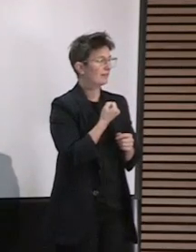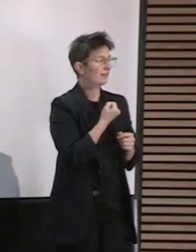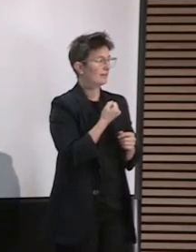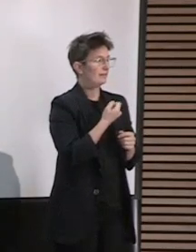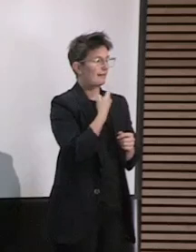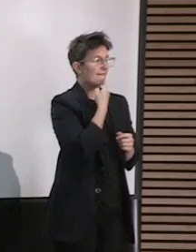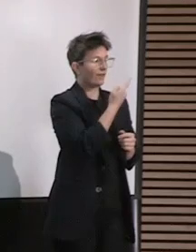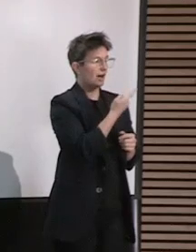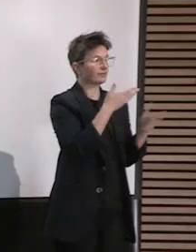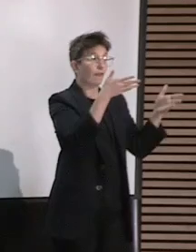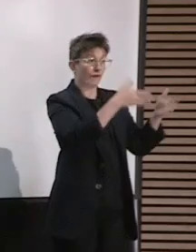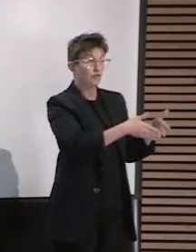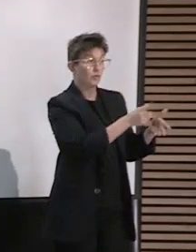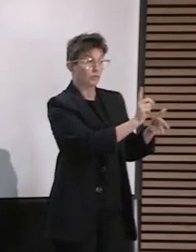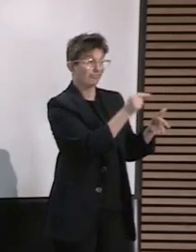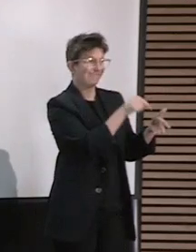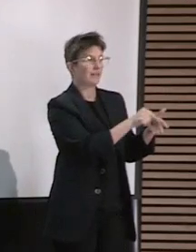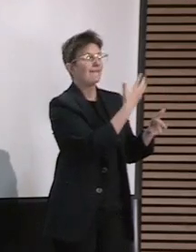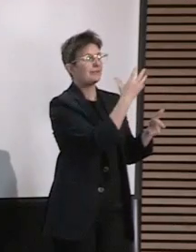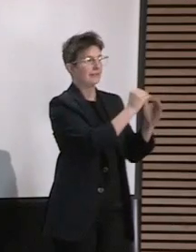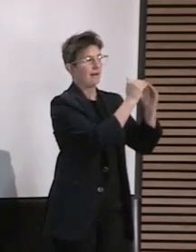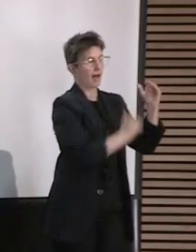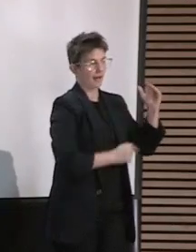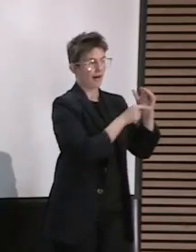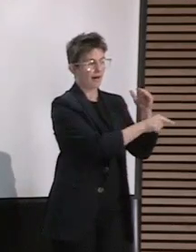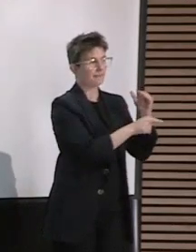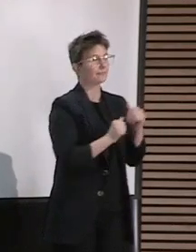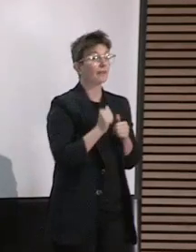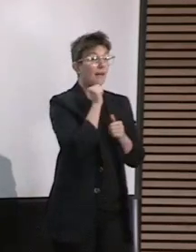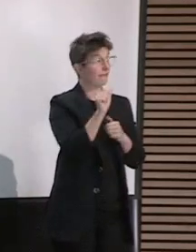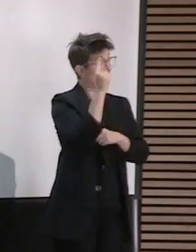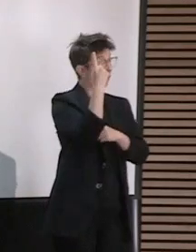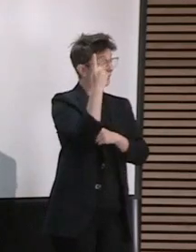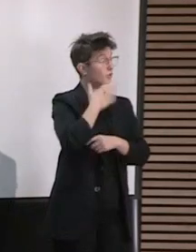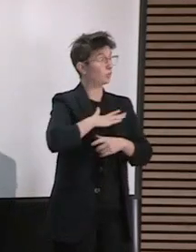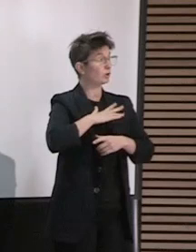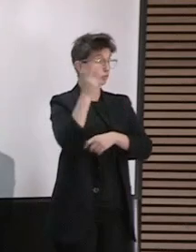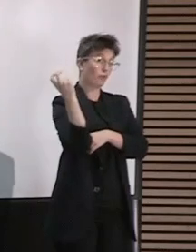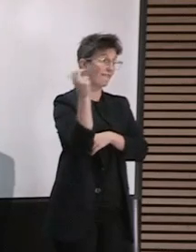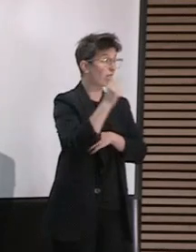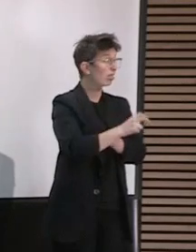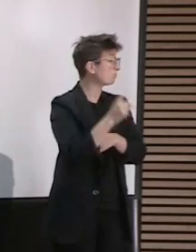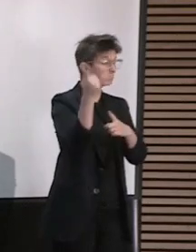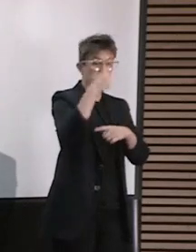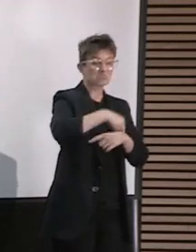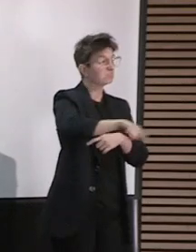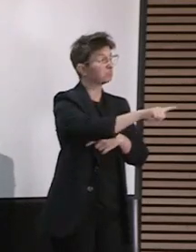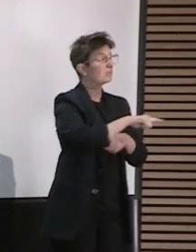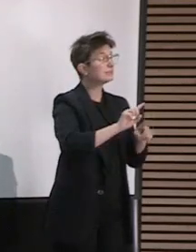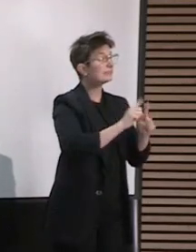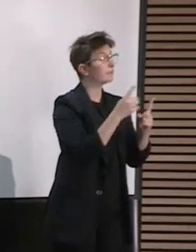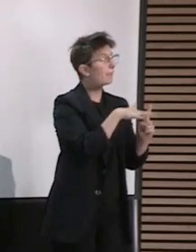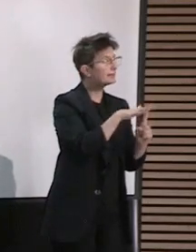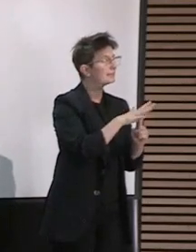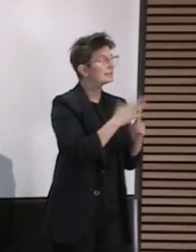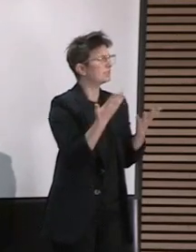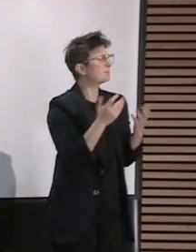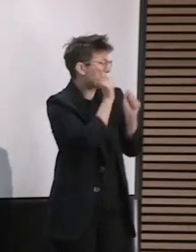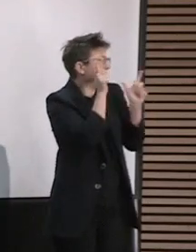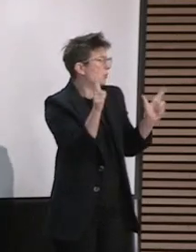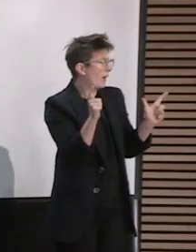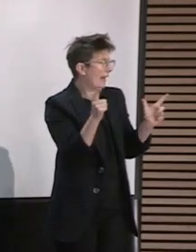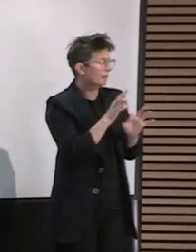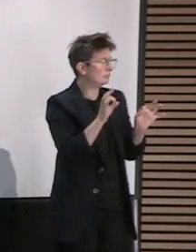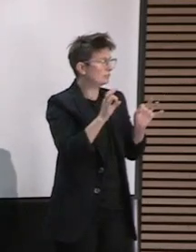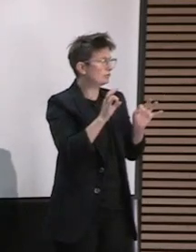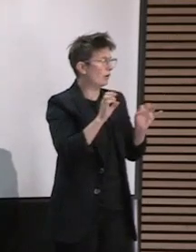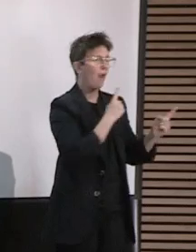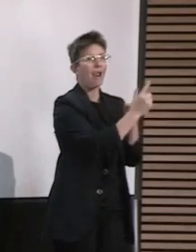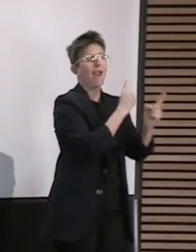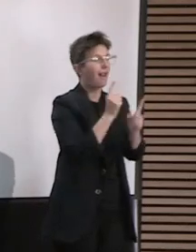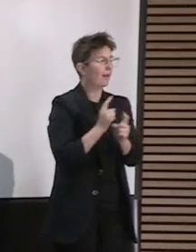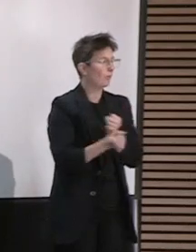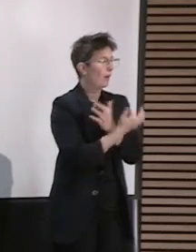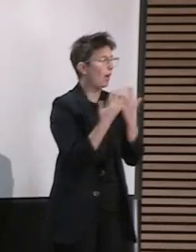tupato hoki inaianei. He rohe